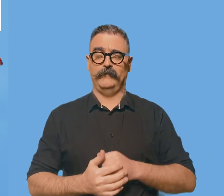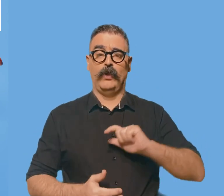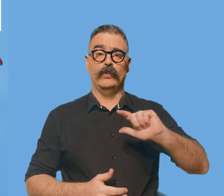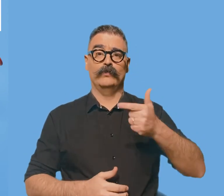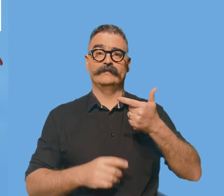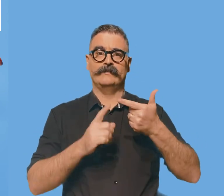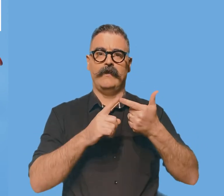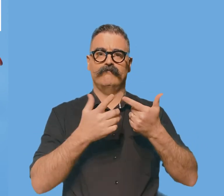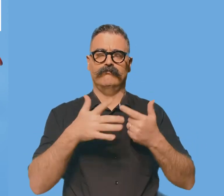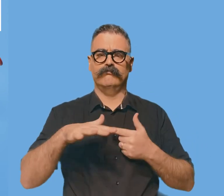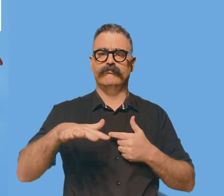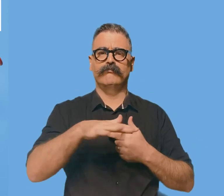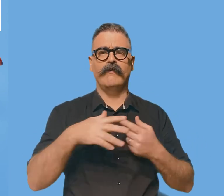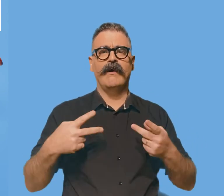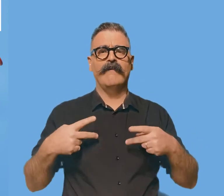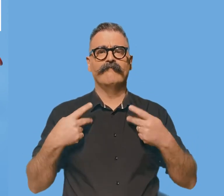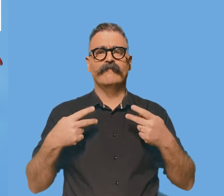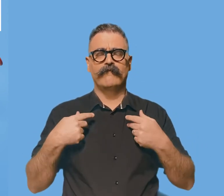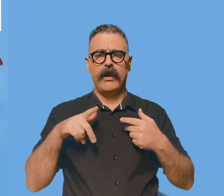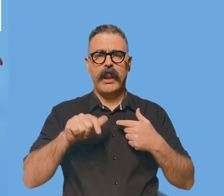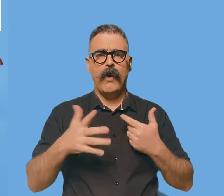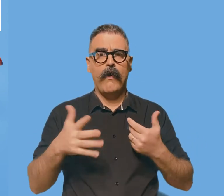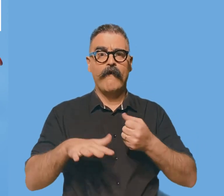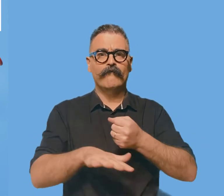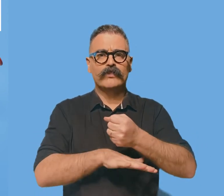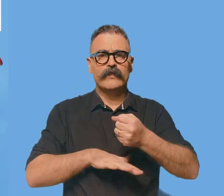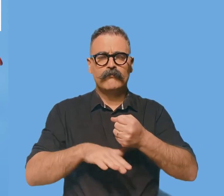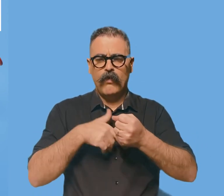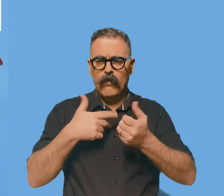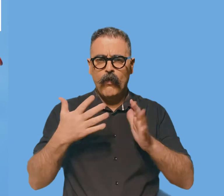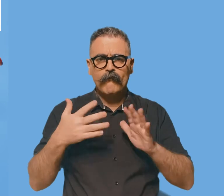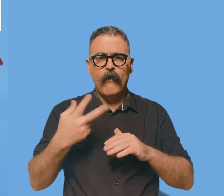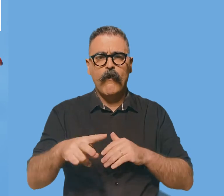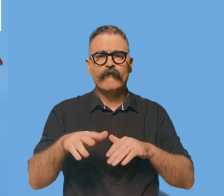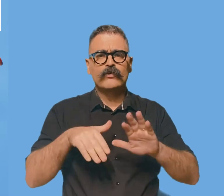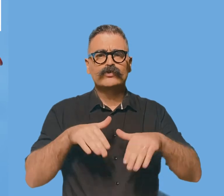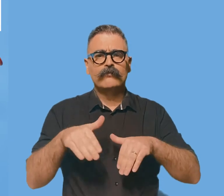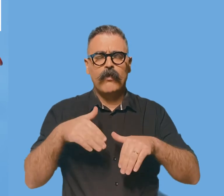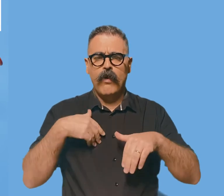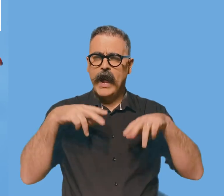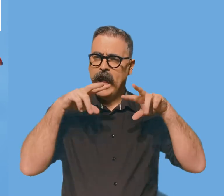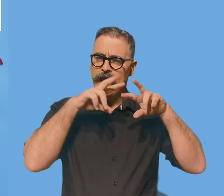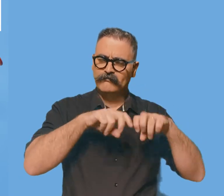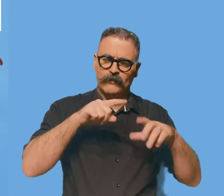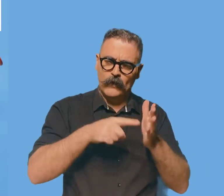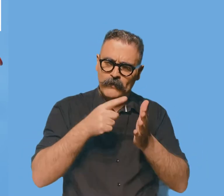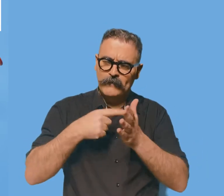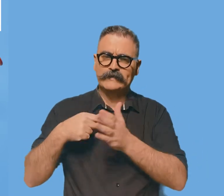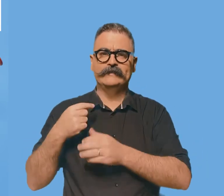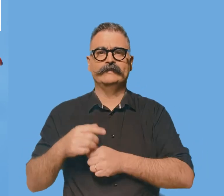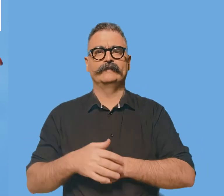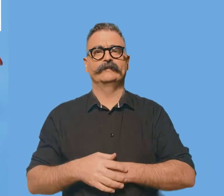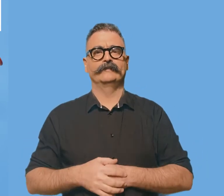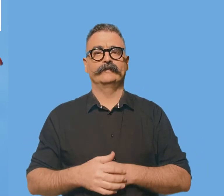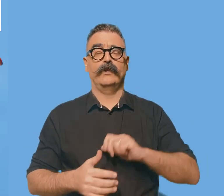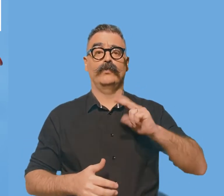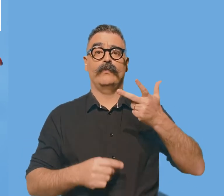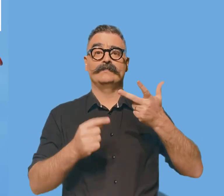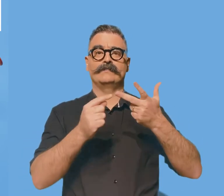Deuxièmement, revisiter les fondamentaux du fonctionnement du vivant.